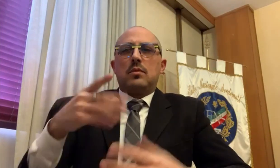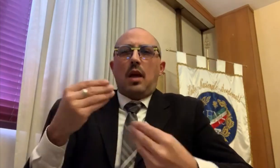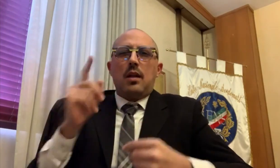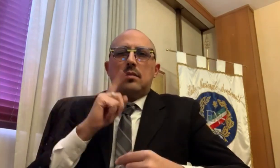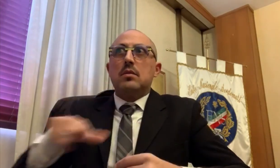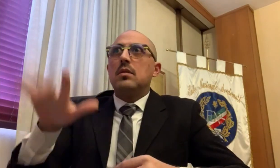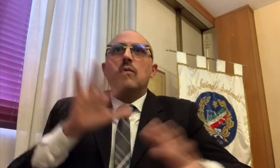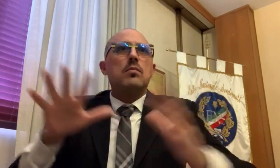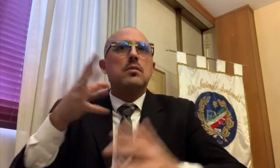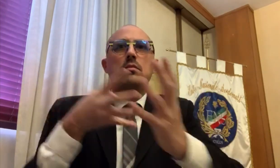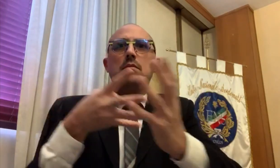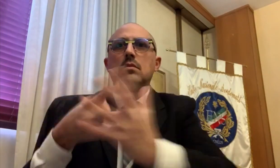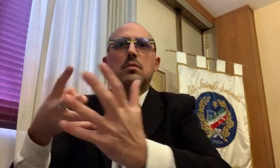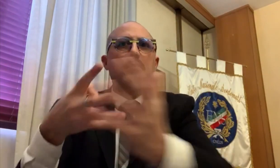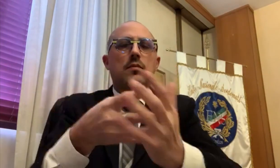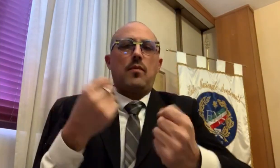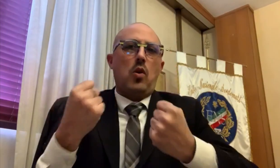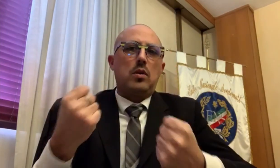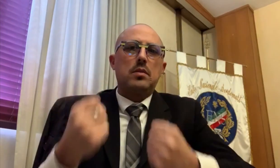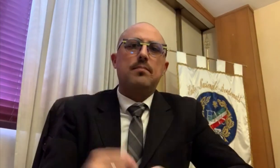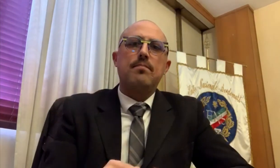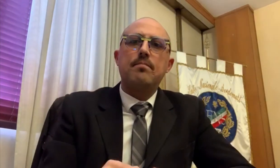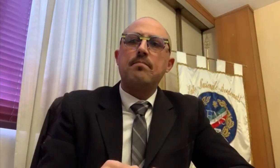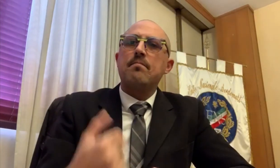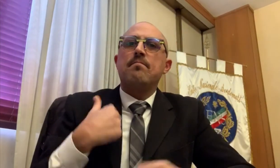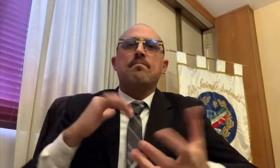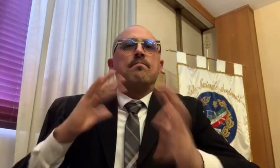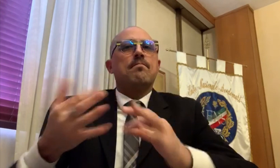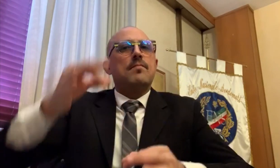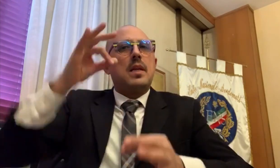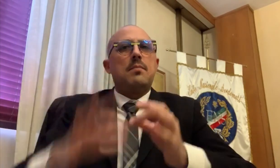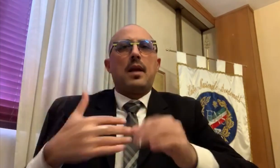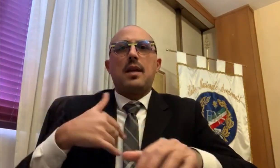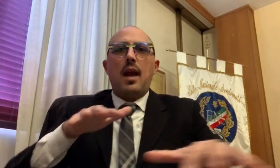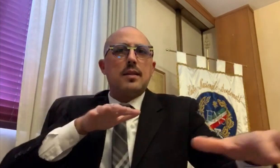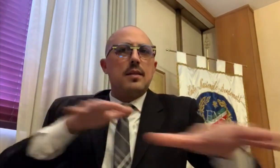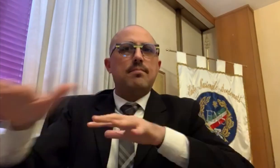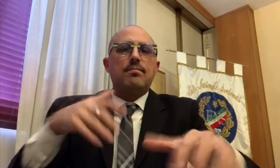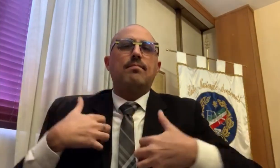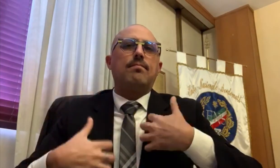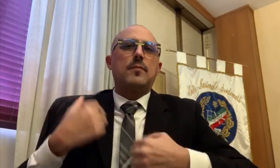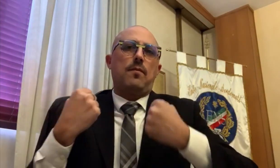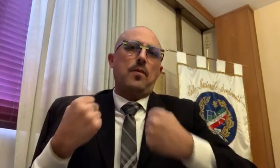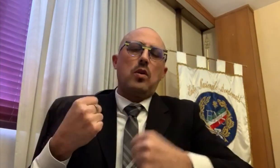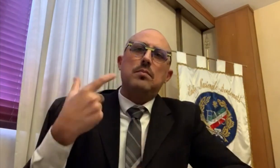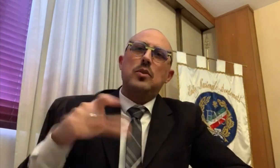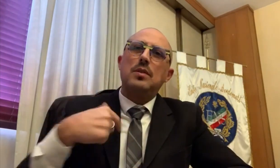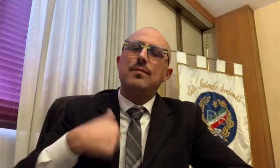per i grandi ostacoli che stanno vivendo le persone sorde a reperire informazioni. Immediatamente ci siamo attivati manifestando grande sdegno,